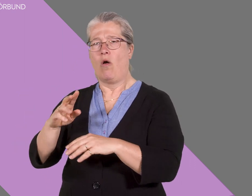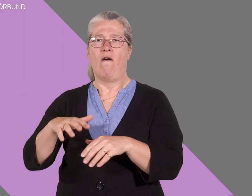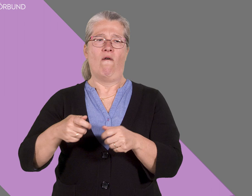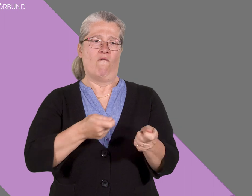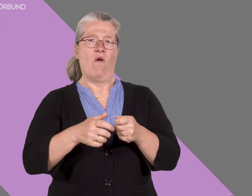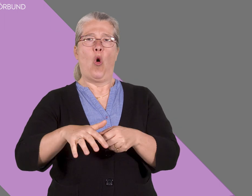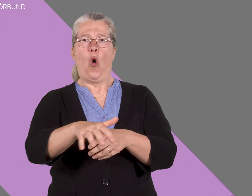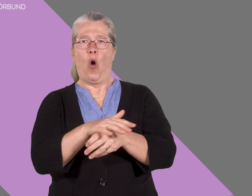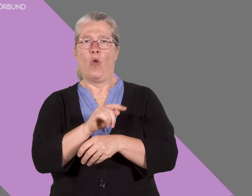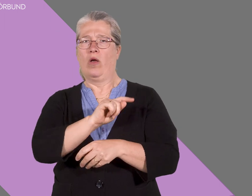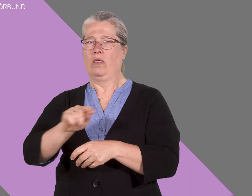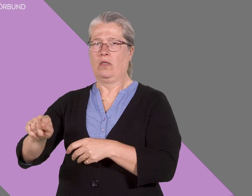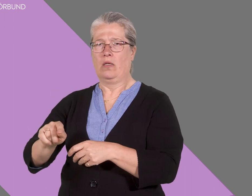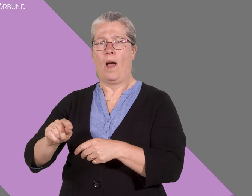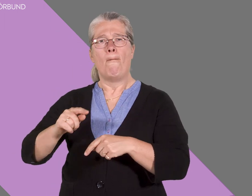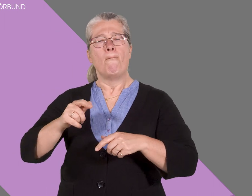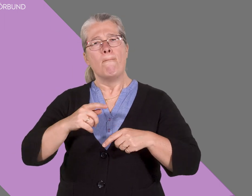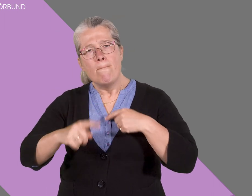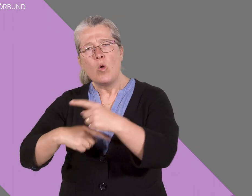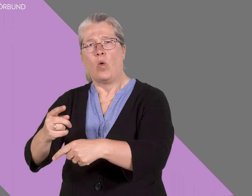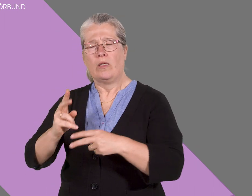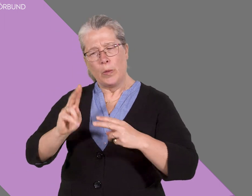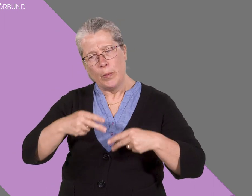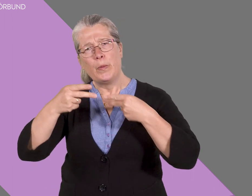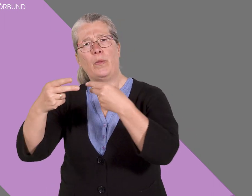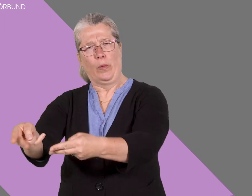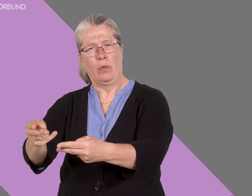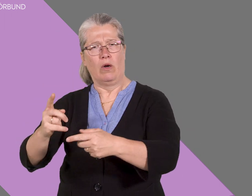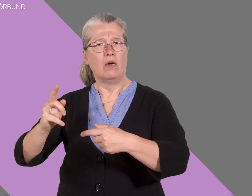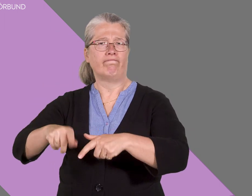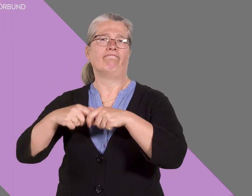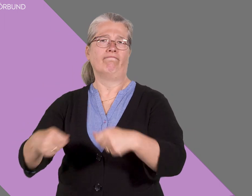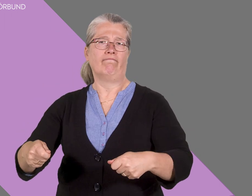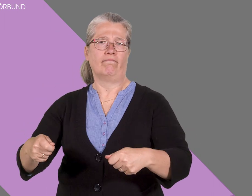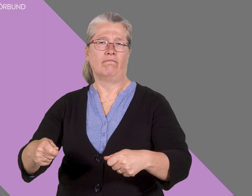och förvaltningsområdena genomgående förbinder sig till processen.